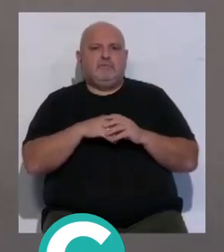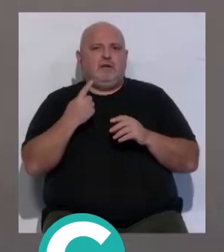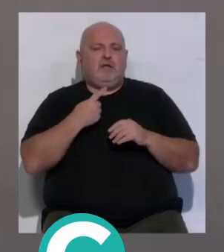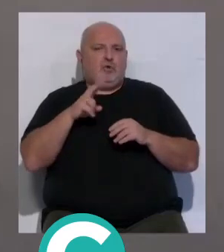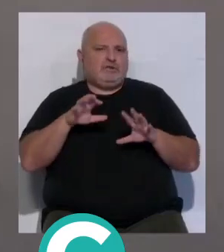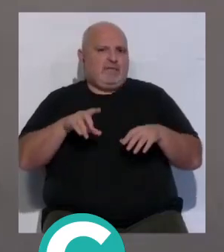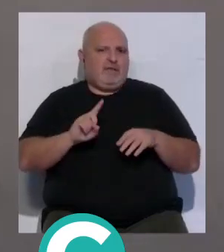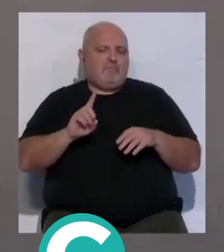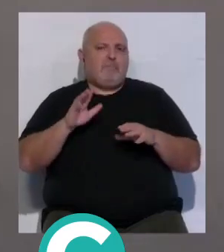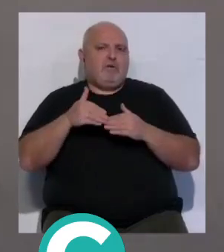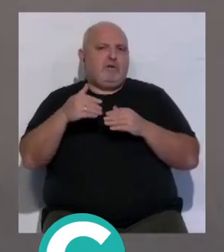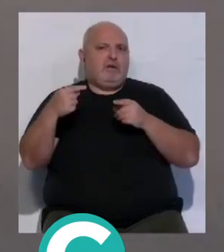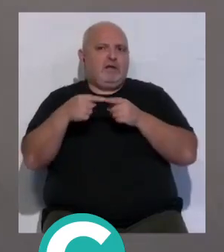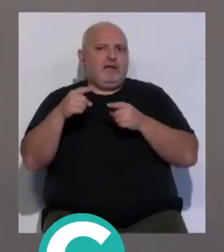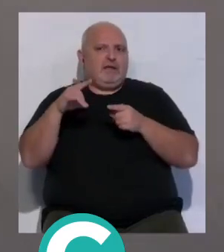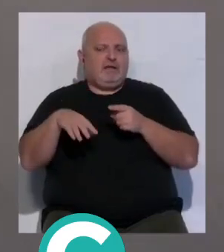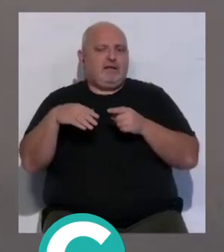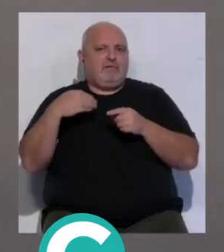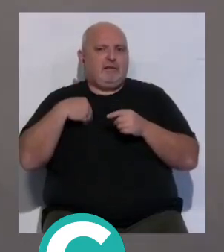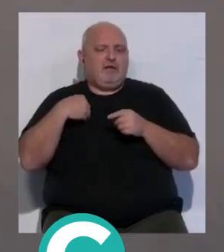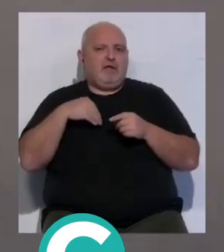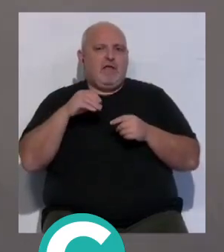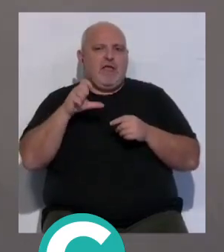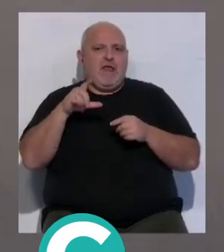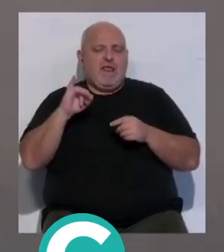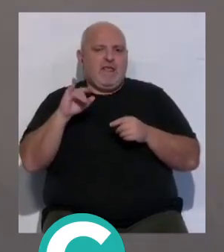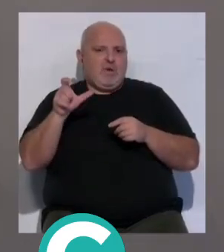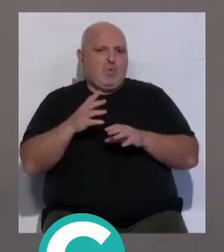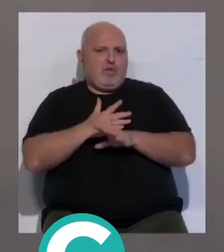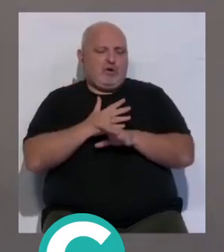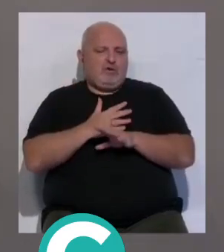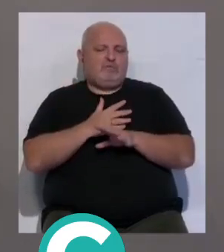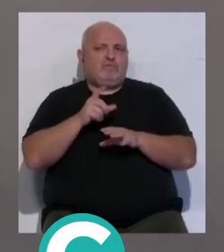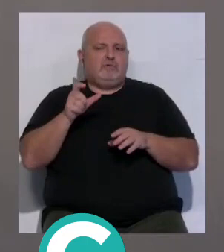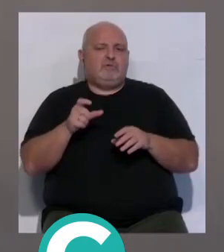Cádiz pero sí al próximo rival del Cádiz él es Rodrigo Eli un jugador en Defensa central